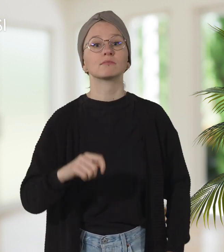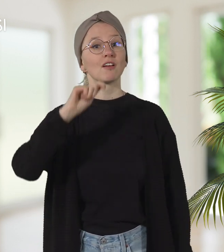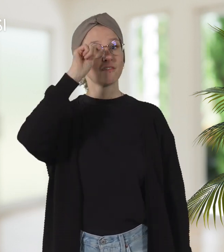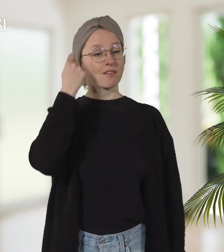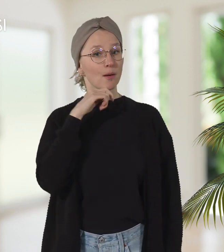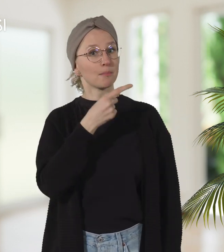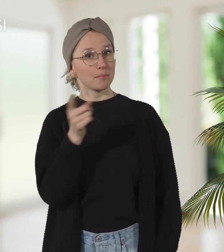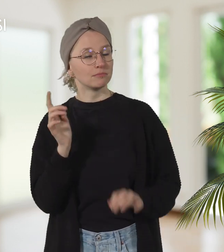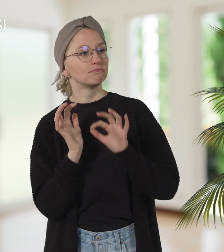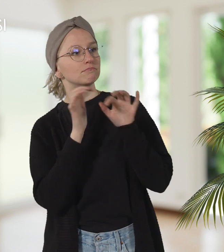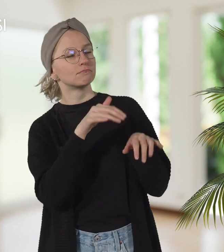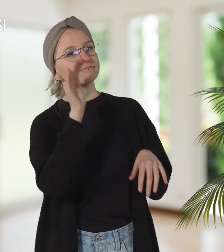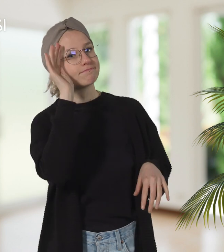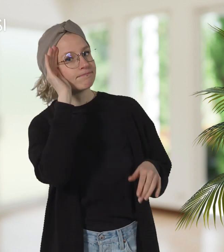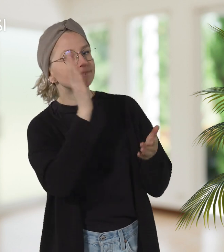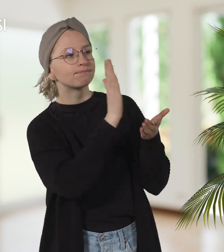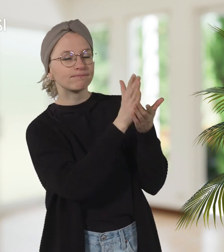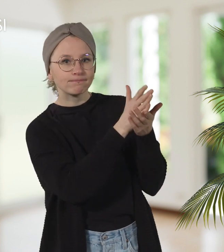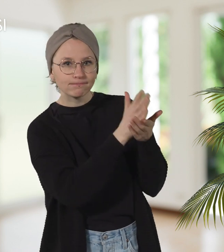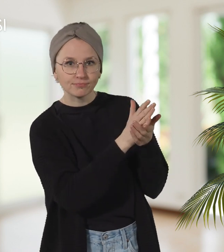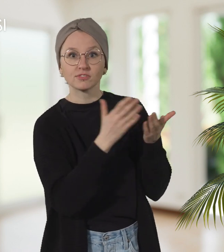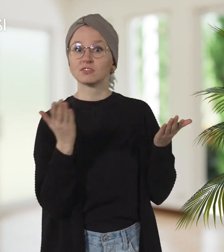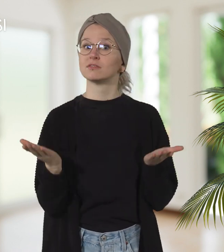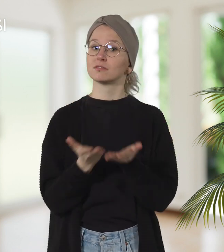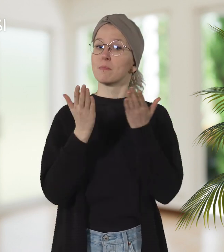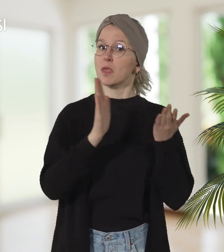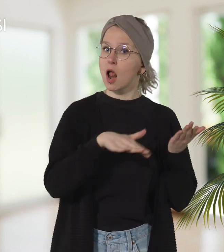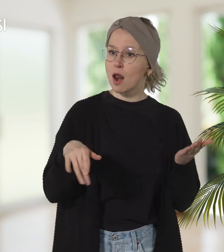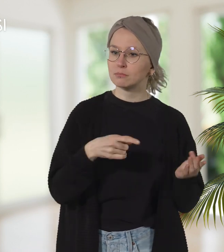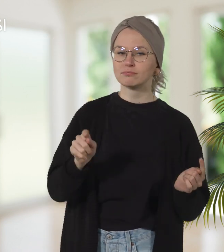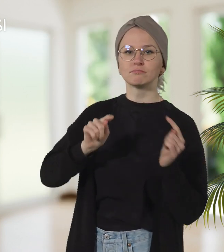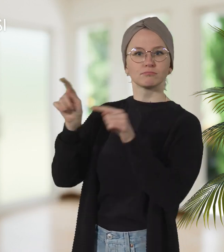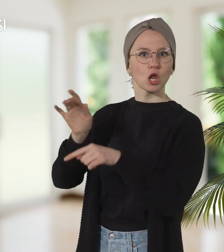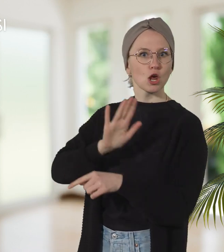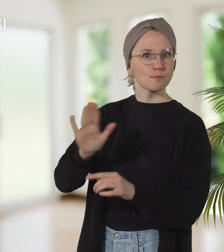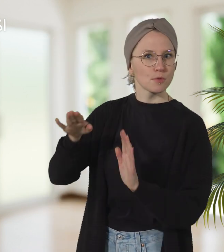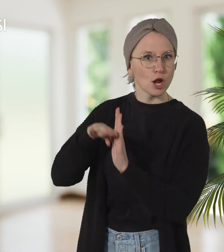Vanhempien luentojen aikana lapsille järjestetään omaa toimintaa -